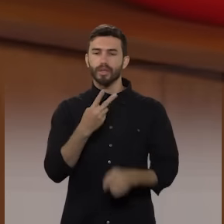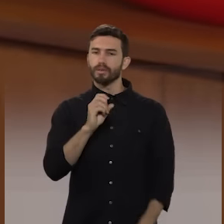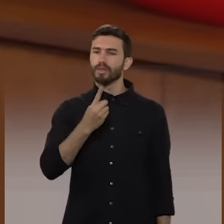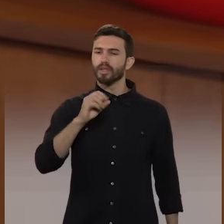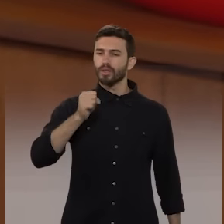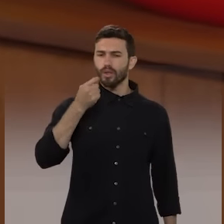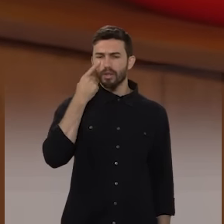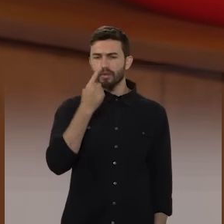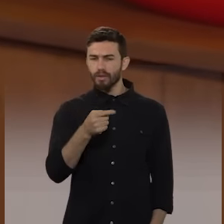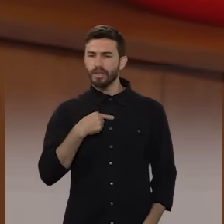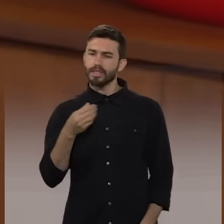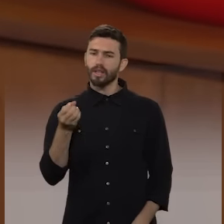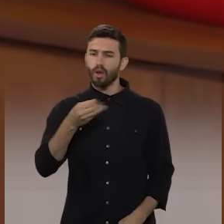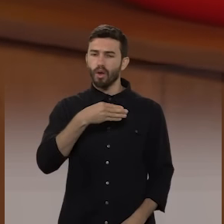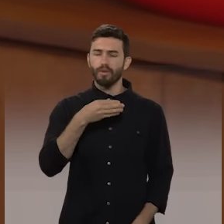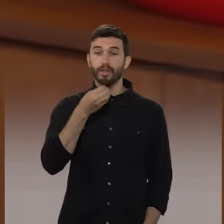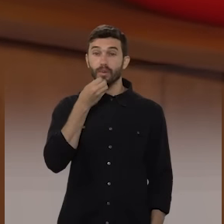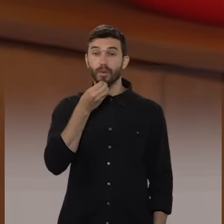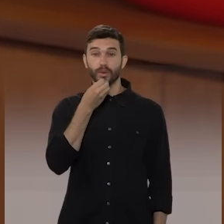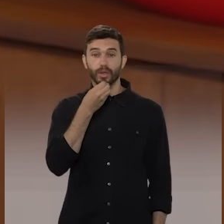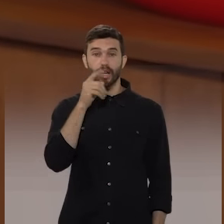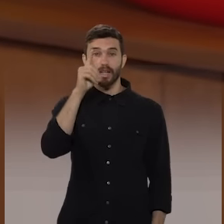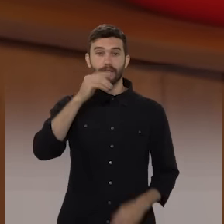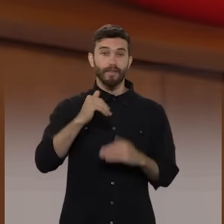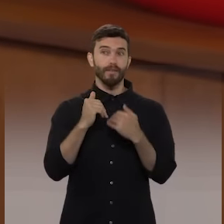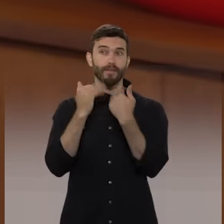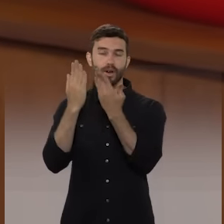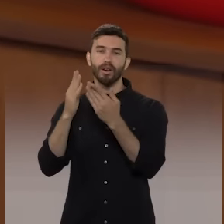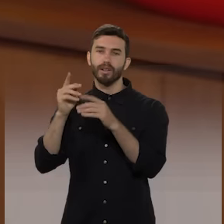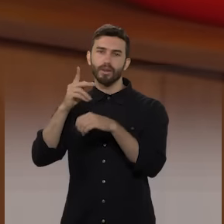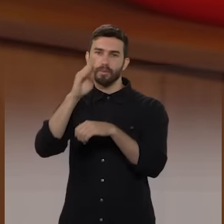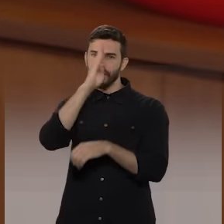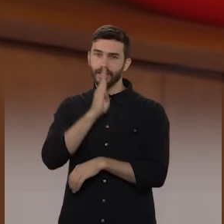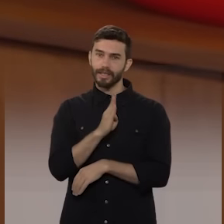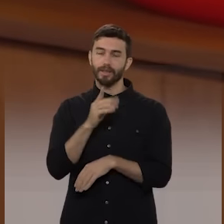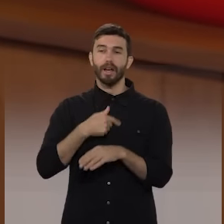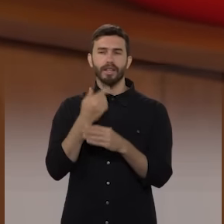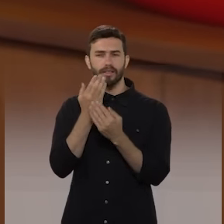algumas oportunidades fora do Brasil e começamos a estudar. Estudamos oportunidade na Ásia,